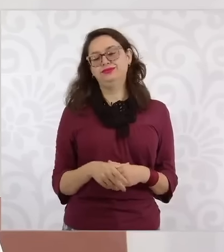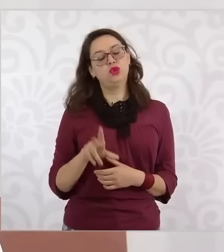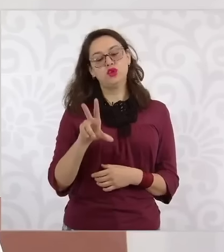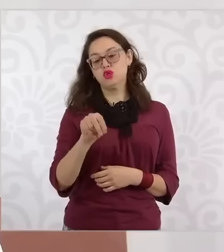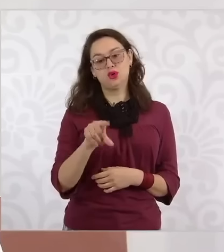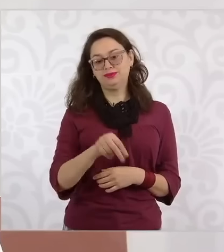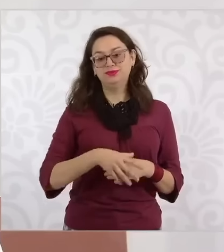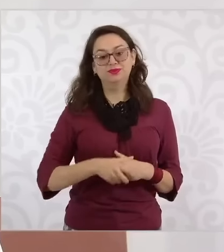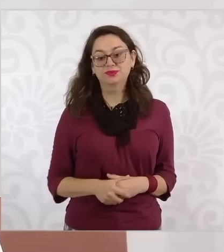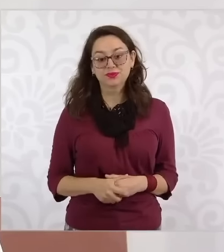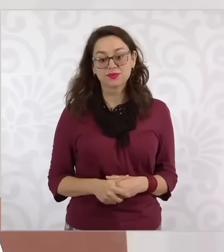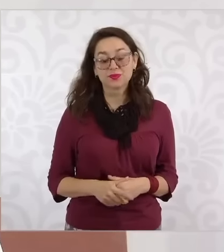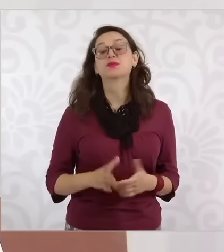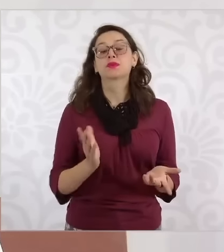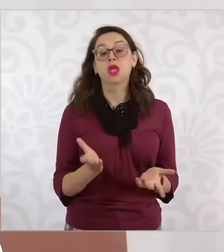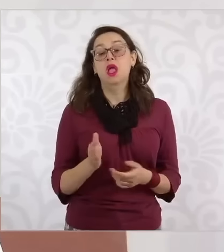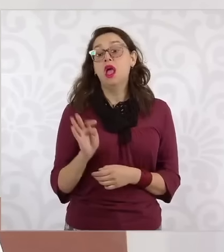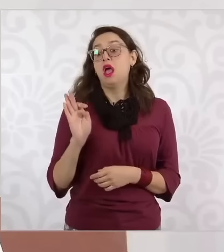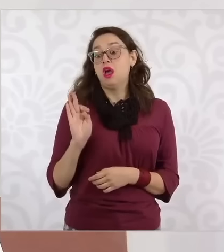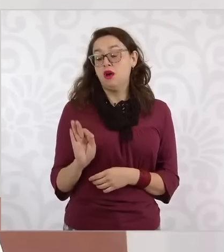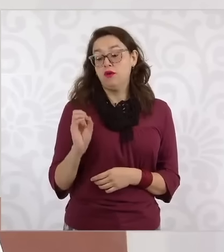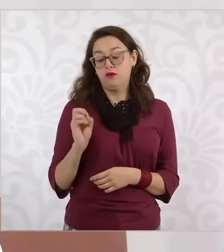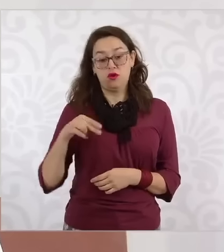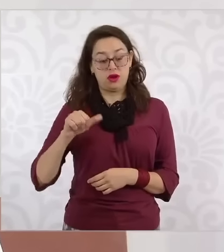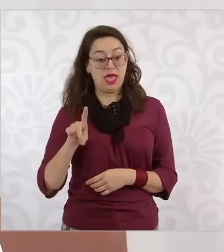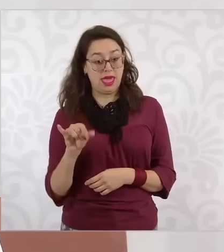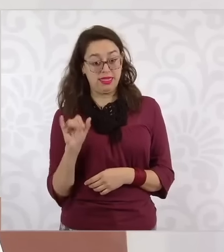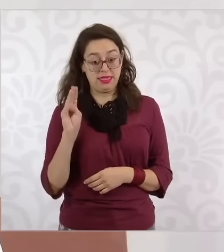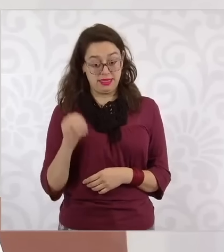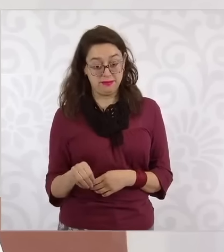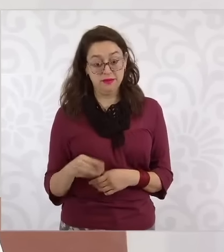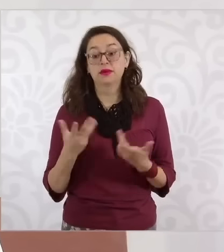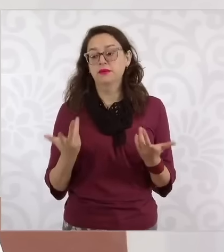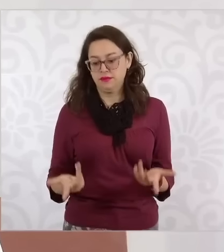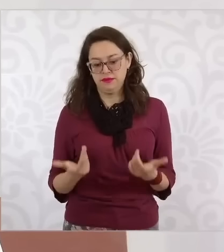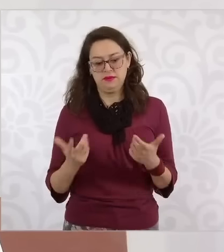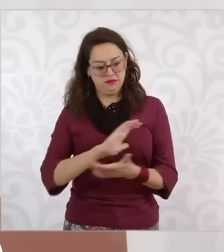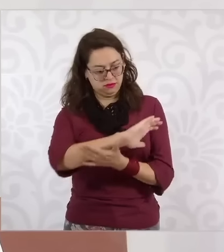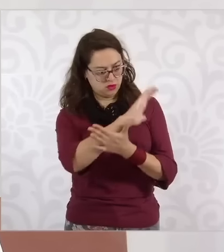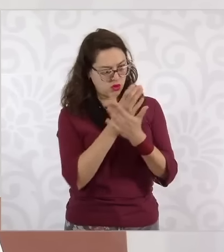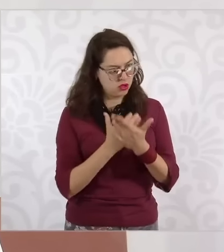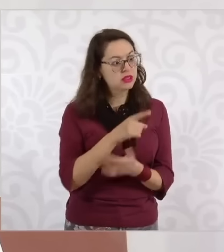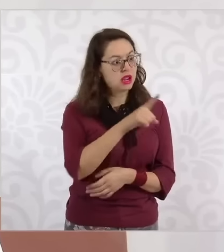Nacional de Infraestructura crea un contrato de corto mediano plazo con con alguien del del sector